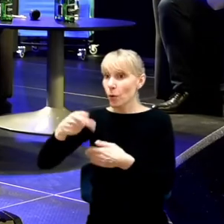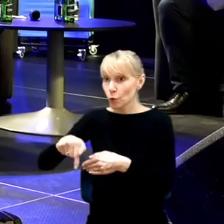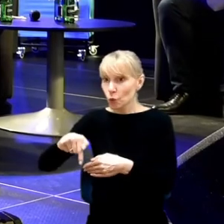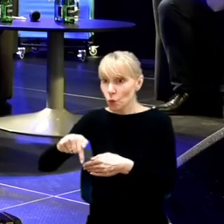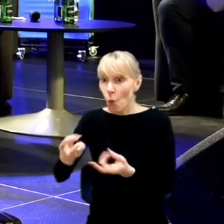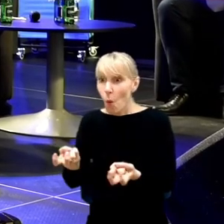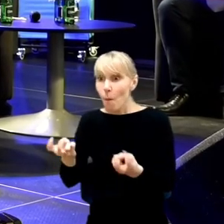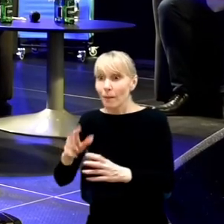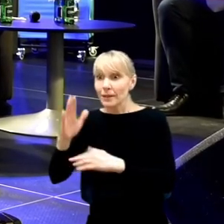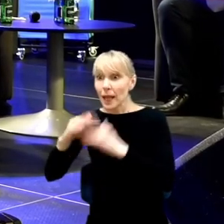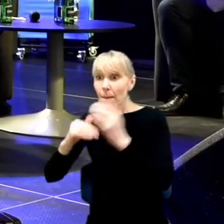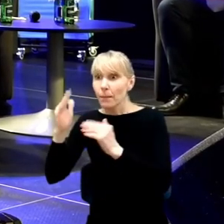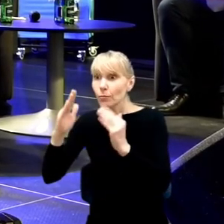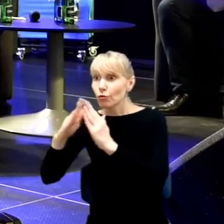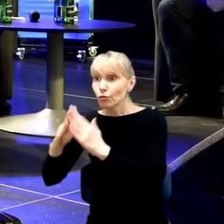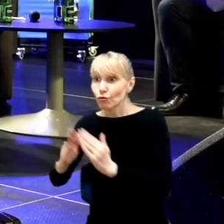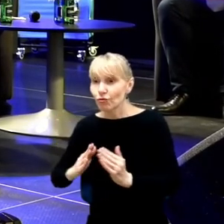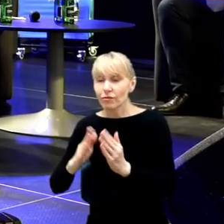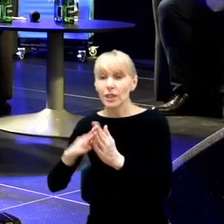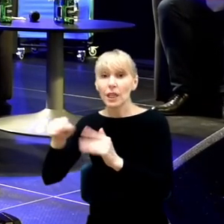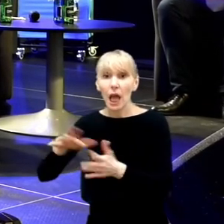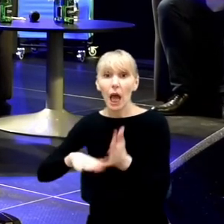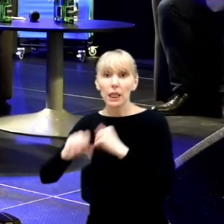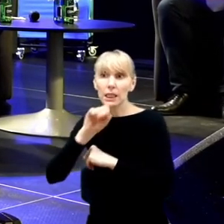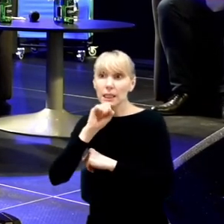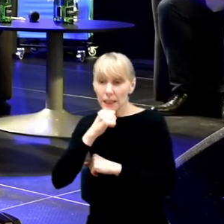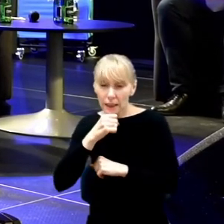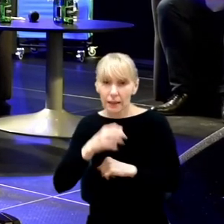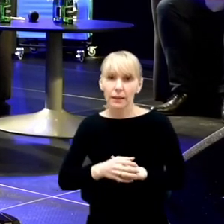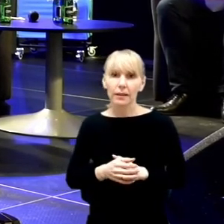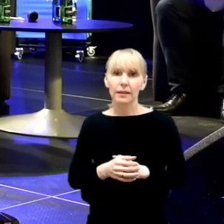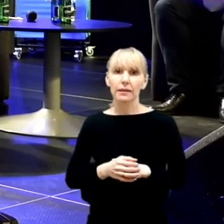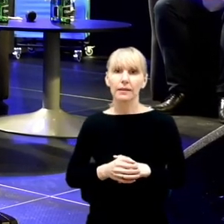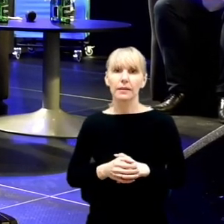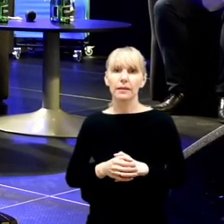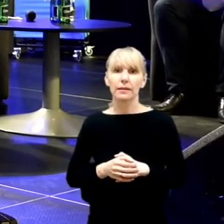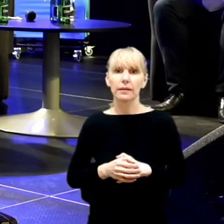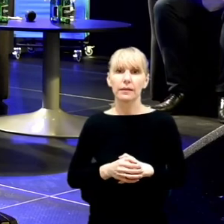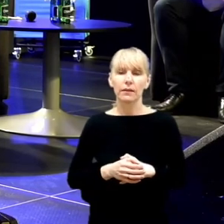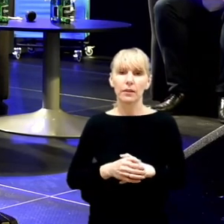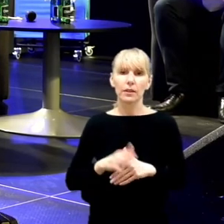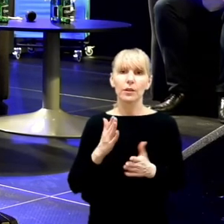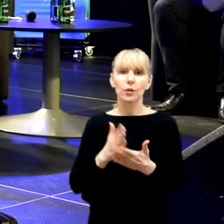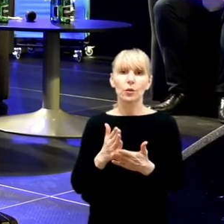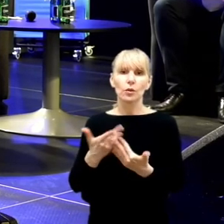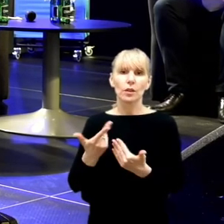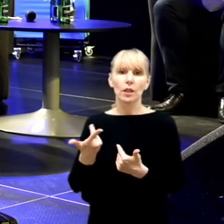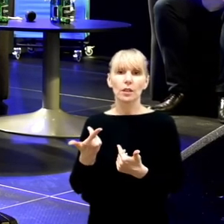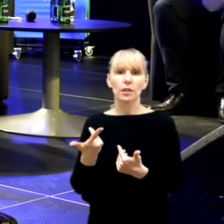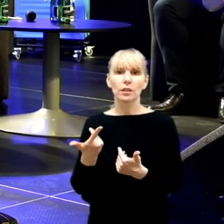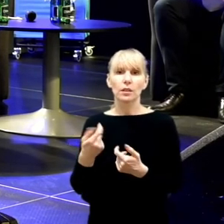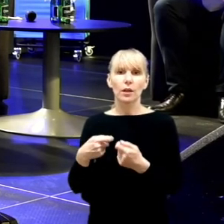Tych inwestycji łącznie już przez te paręnaście lat udało nam się sfinansować, ponad 2 tysiące.